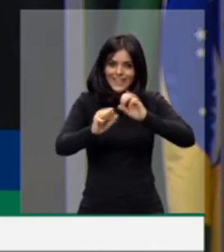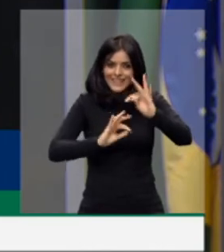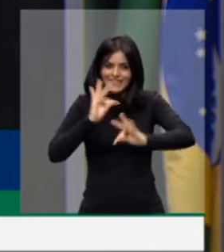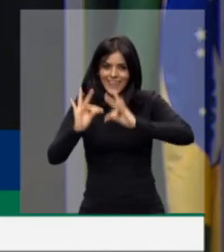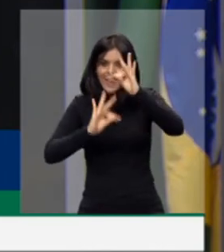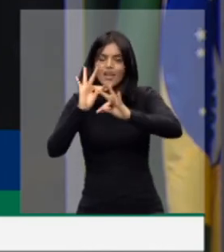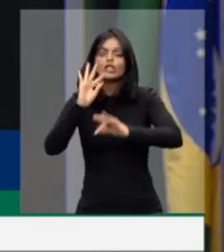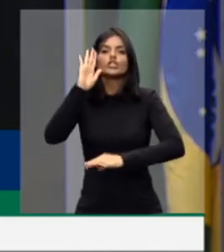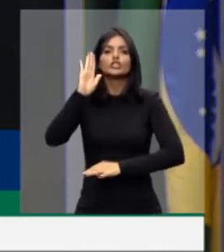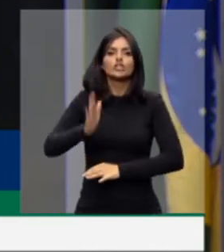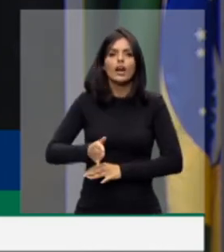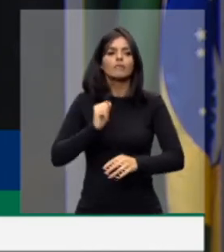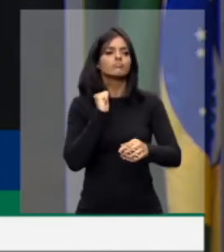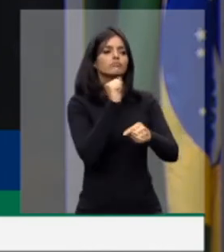TODOS OS JOVENS, HOMENS E